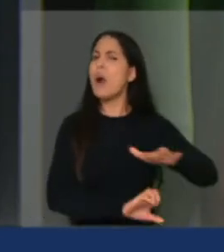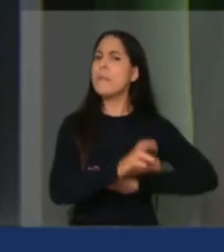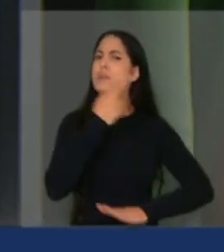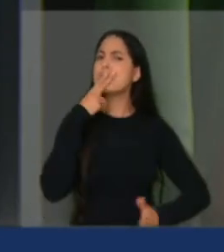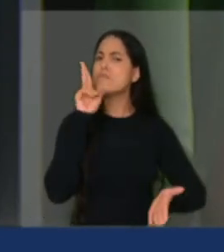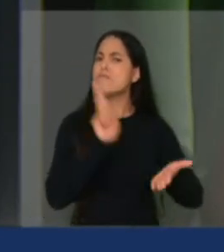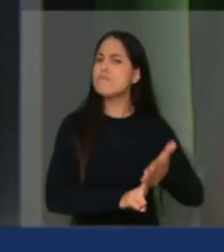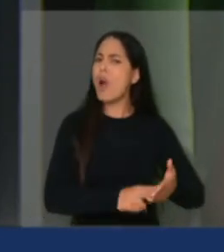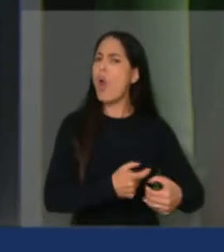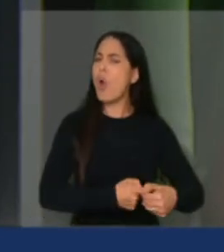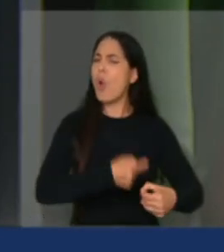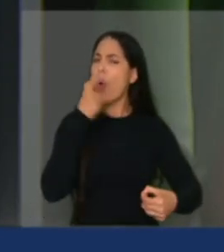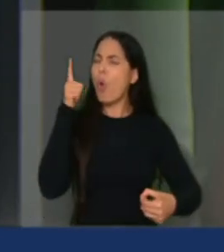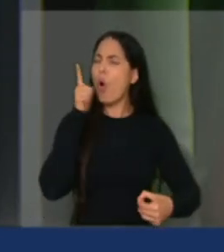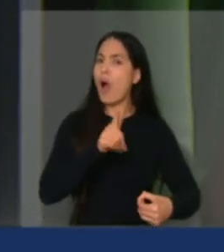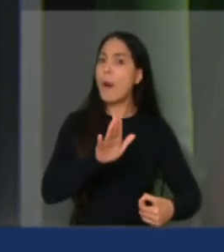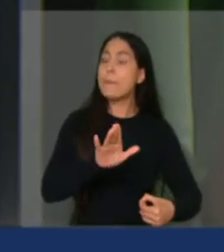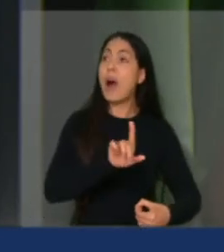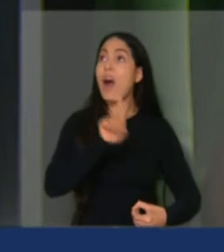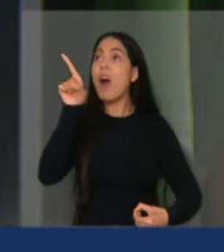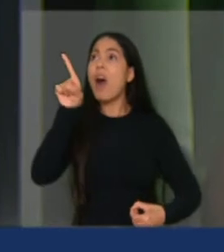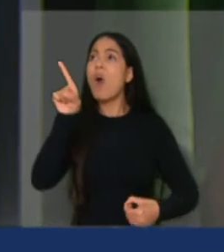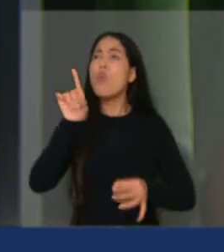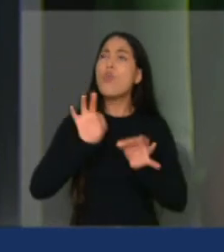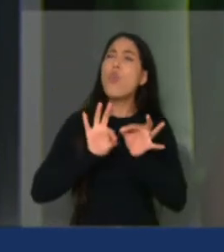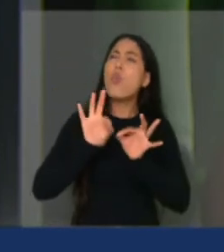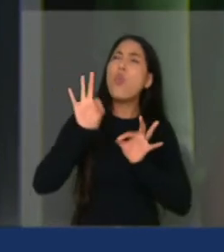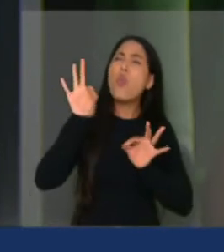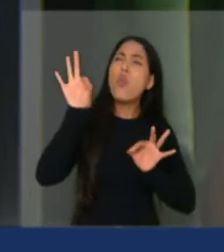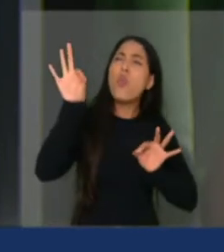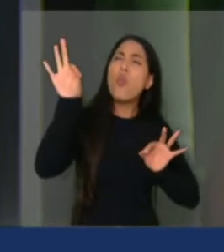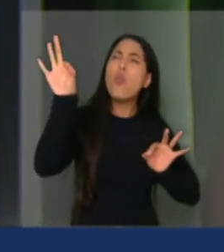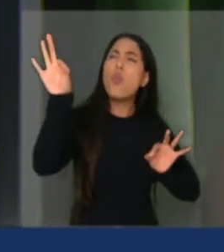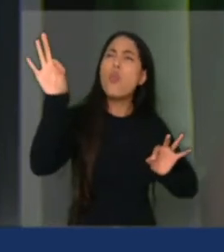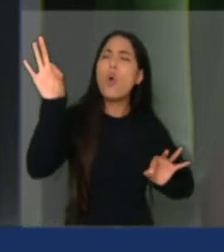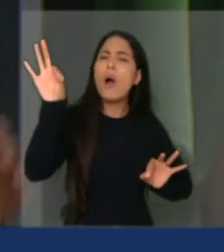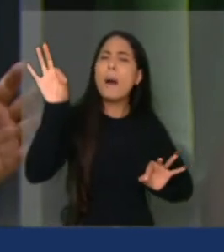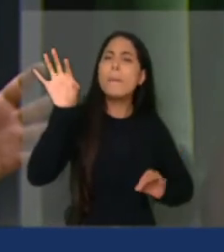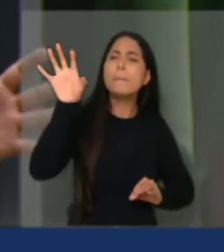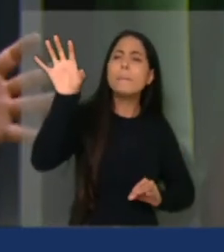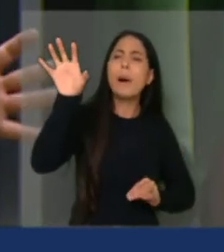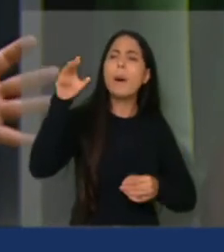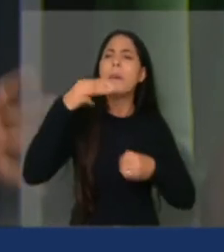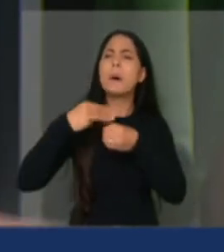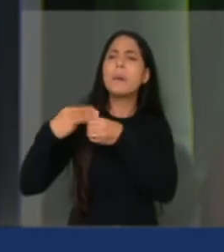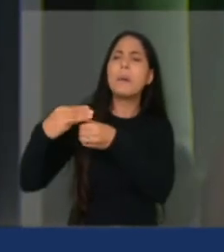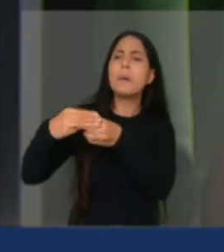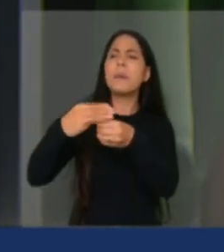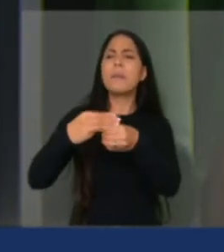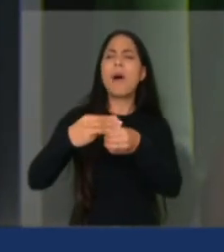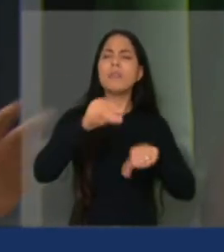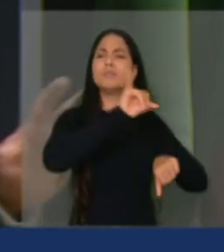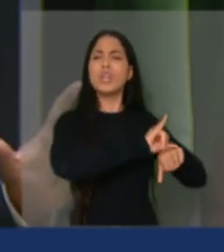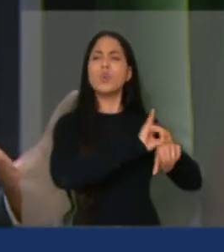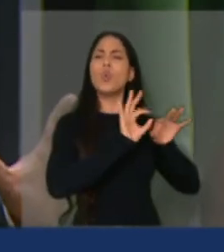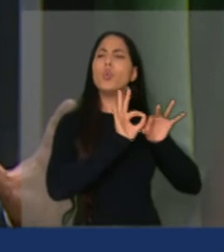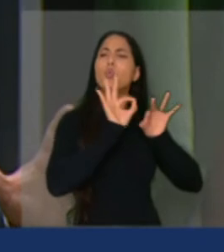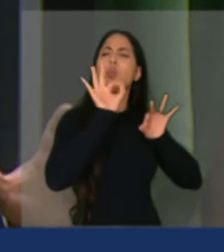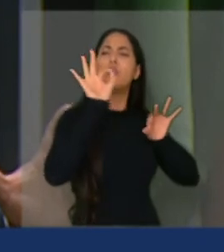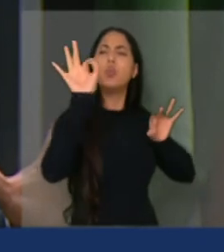CHEGA EM ALGUMAS CIDADES LOCALIZADOS, MUNICÍPIOS PEQUENOS, DISTANTES DOS GRANDES CENTROS, QUE AS EMPRESAS PRIVADAS NÃO CHEGAM,